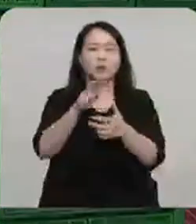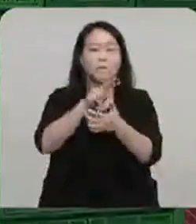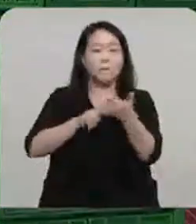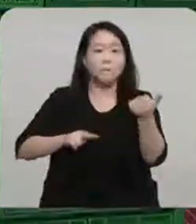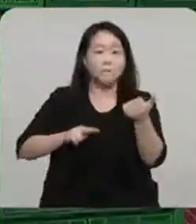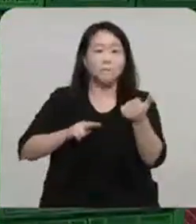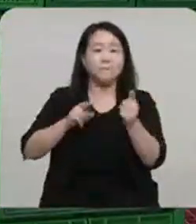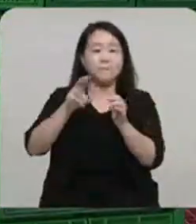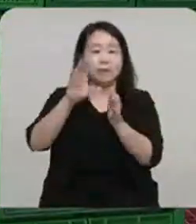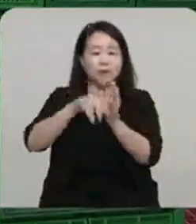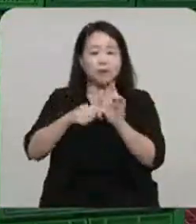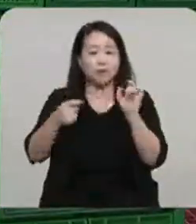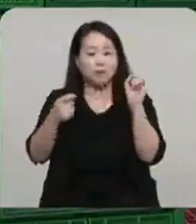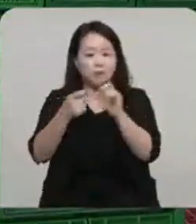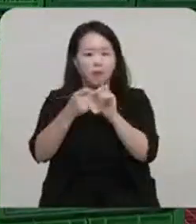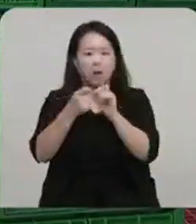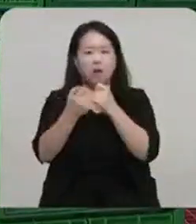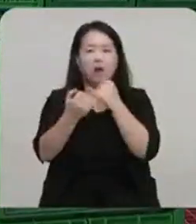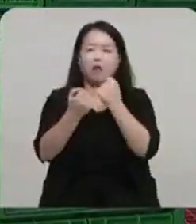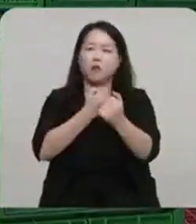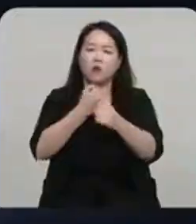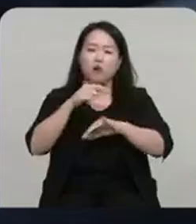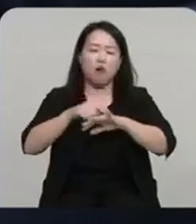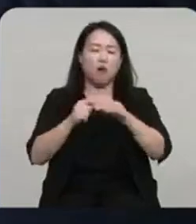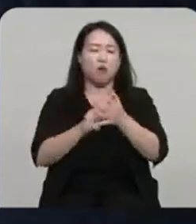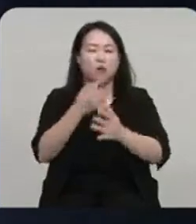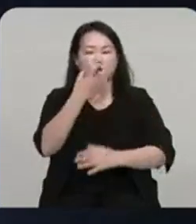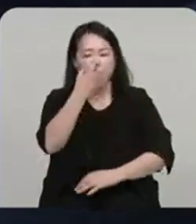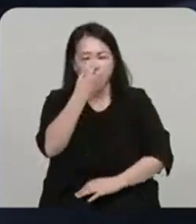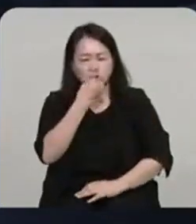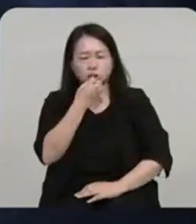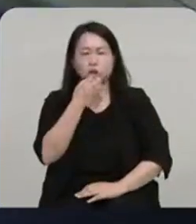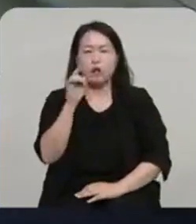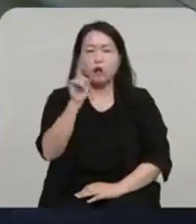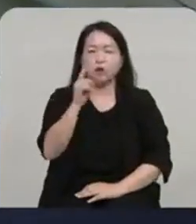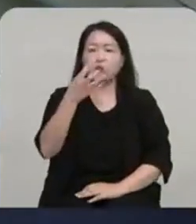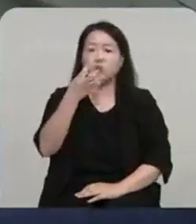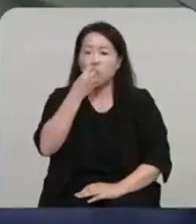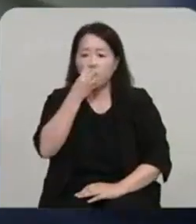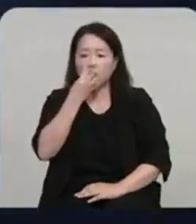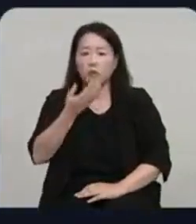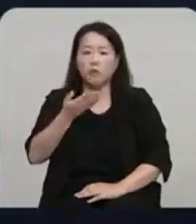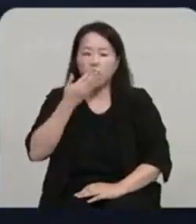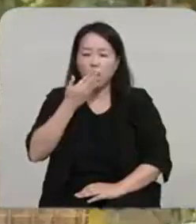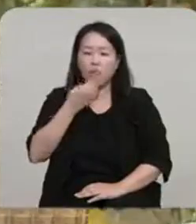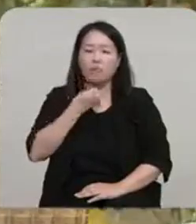특정 품종 토마토를 먹고 구토 증상이 있다는 소식에 잘 팔리지 않기 때문 입니다.